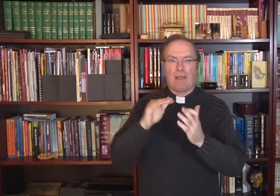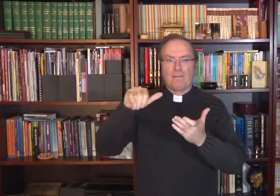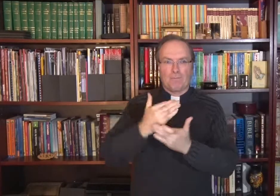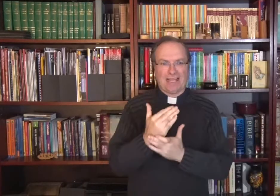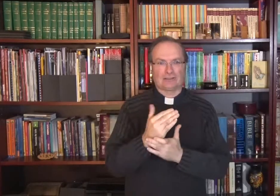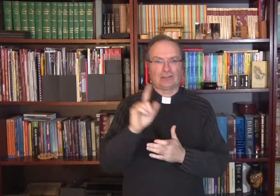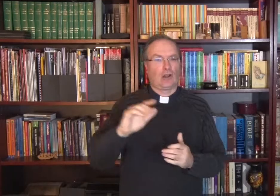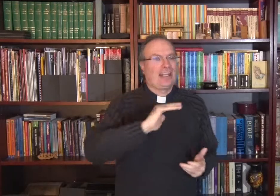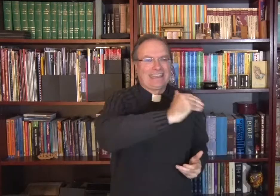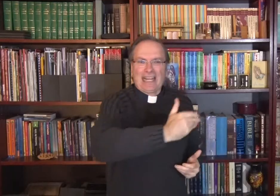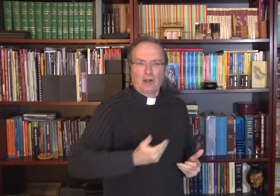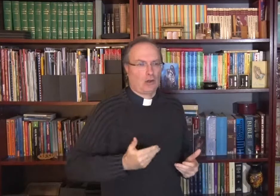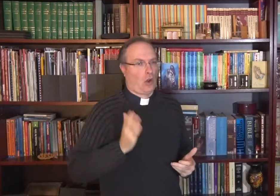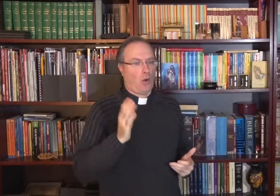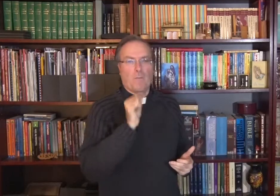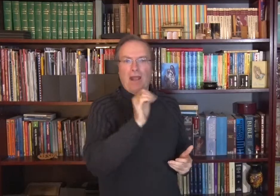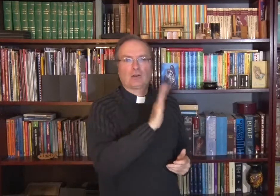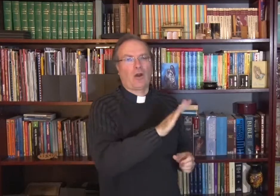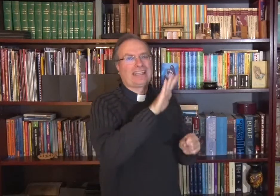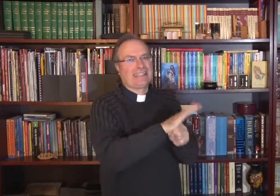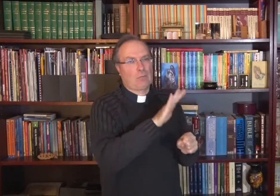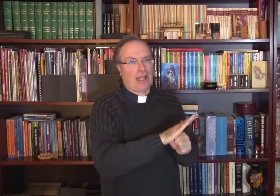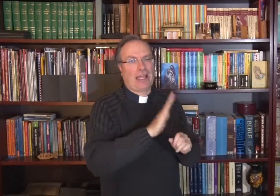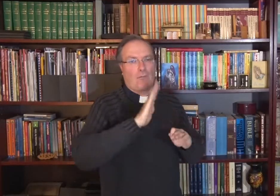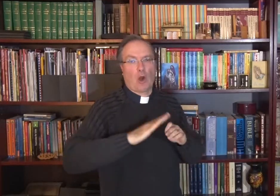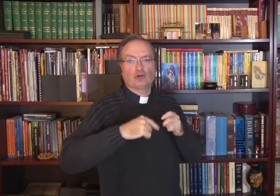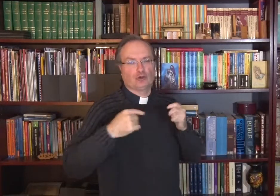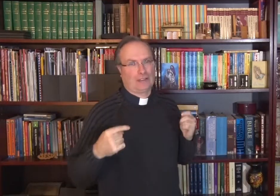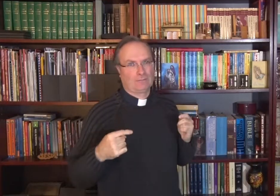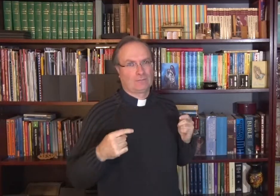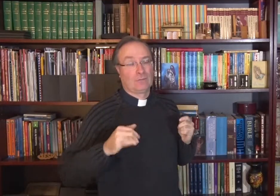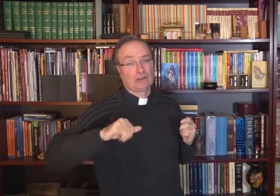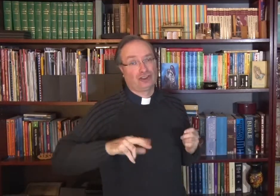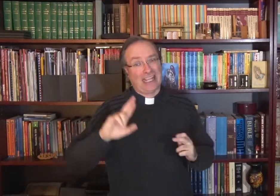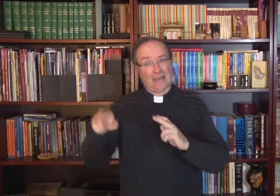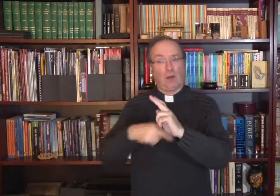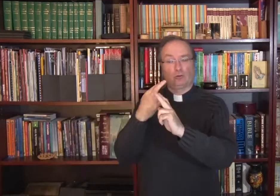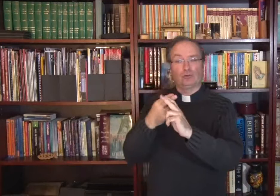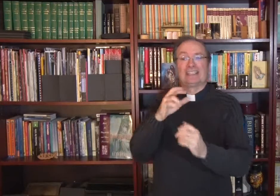parce qu’ils n’accueilleront pas ton témoignage à mon sujet.’ J’ai répondu: